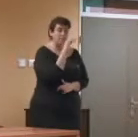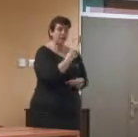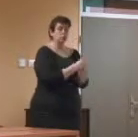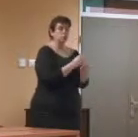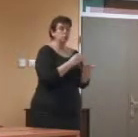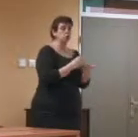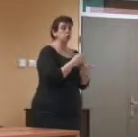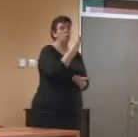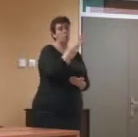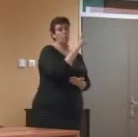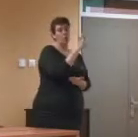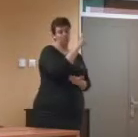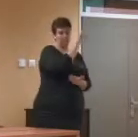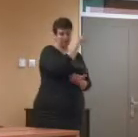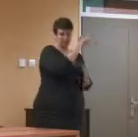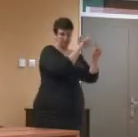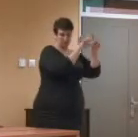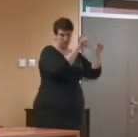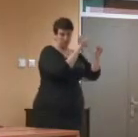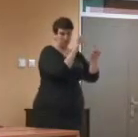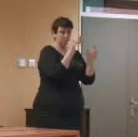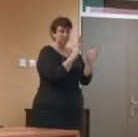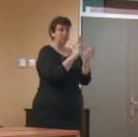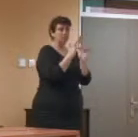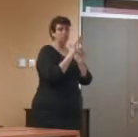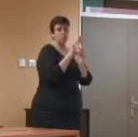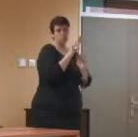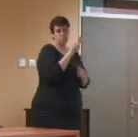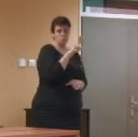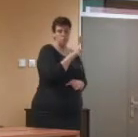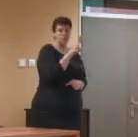en alguna empresa y de Jesús Sepúlveda. Pues con esta gente,